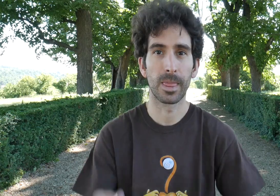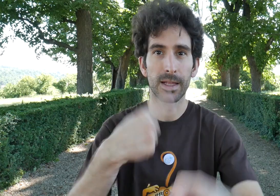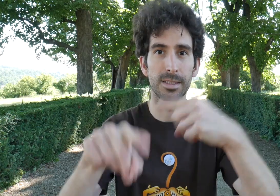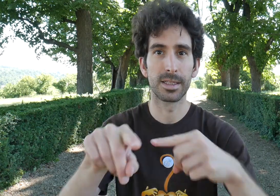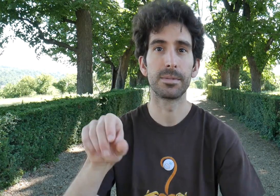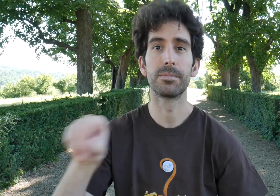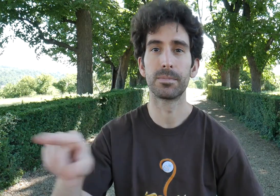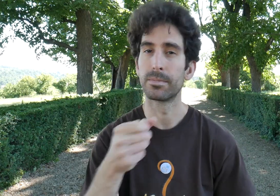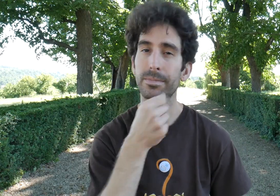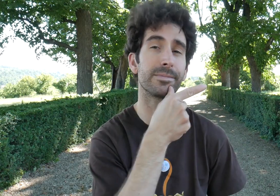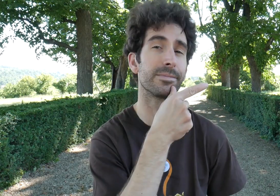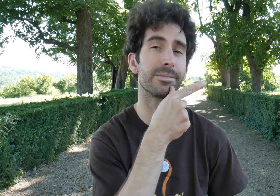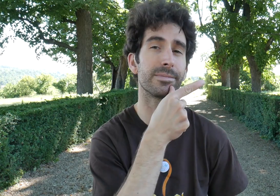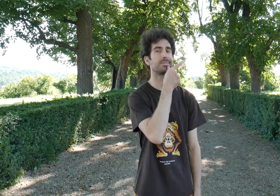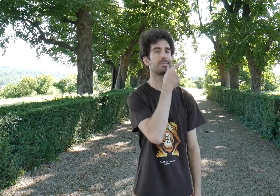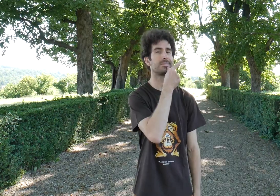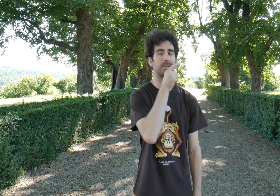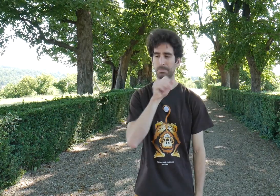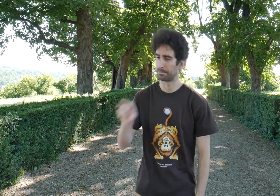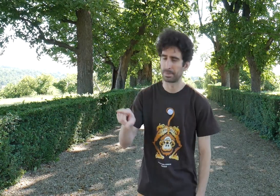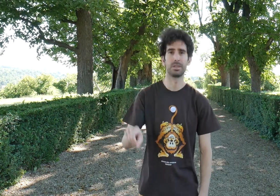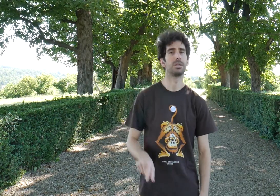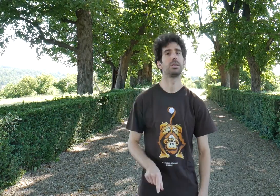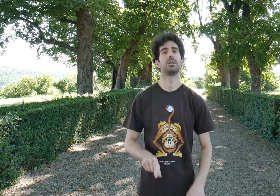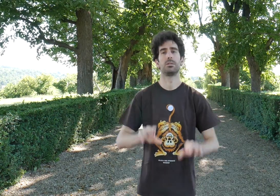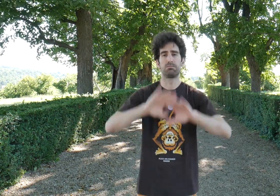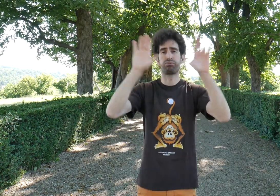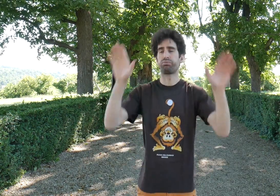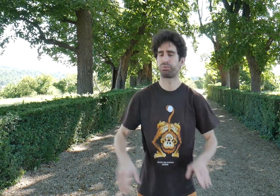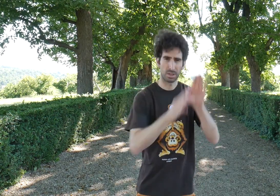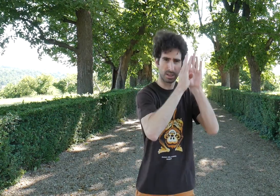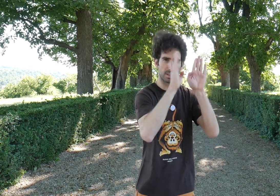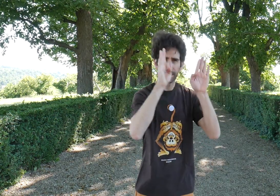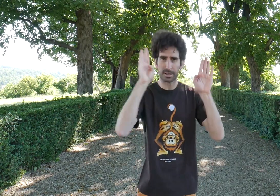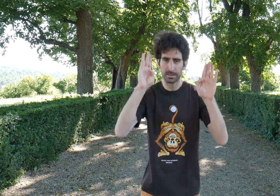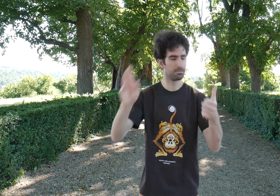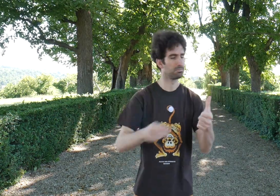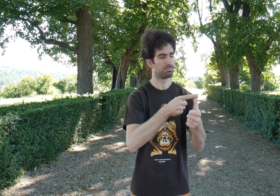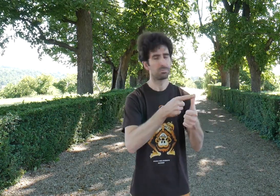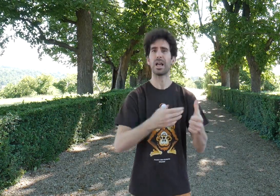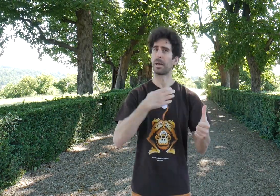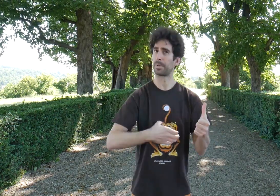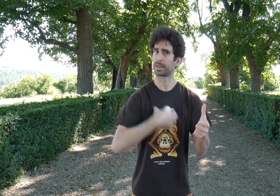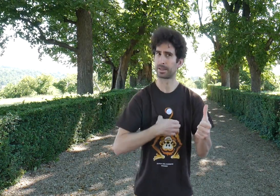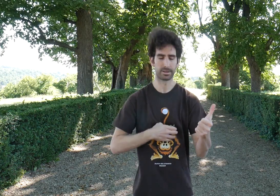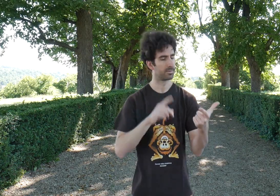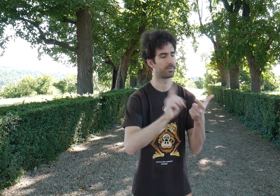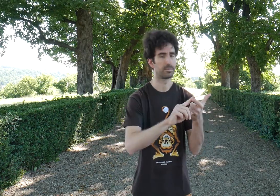Voici son "signe-nom". Rabelais avait plein de casquettes : prêtre,